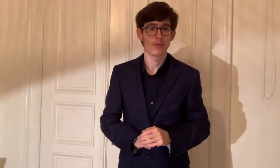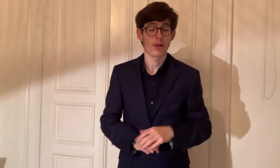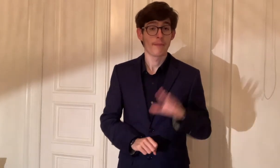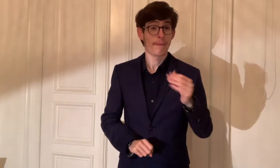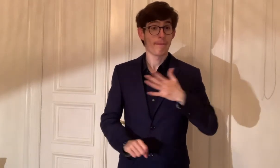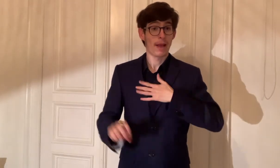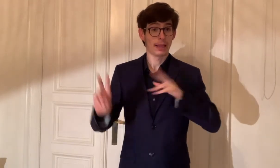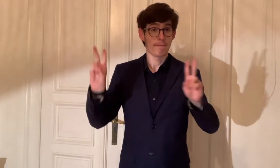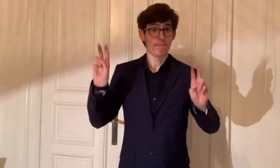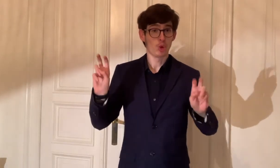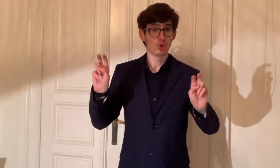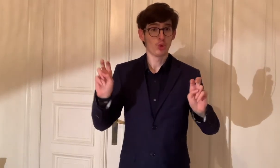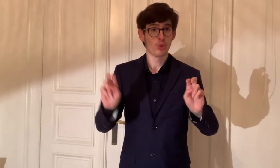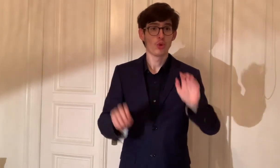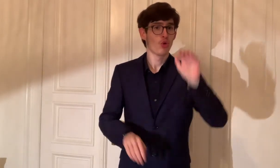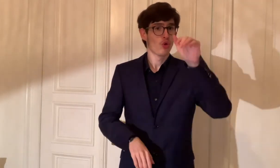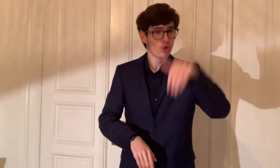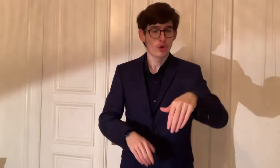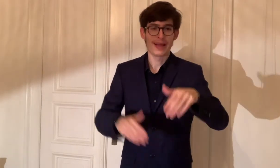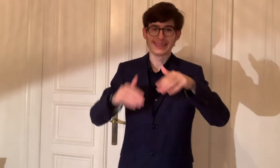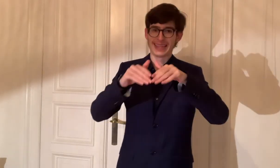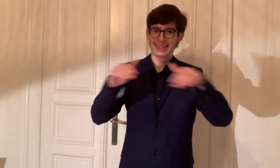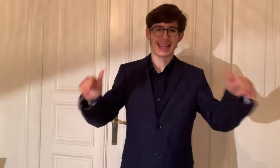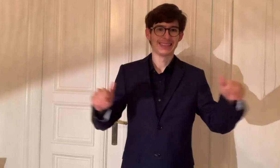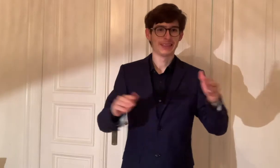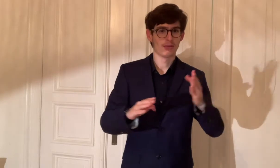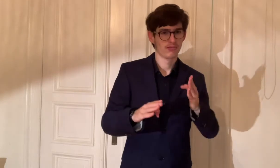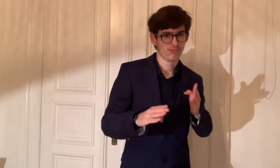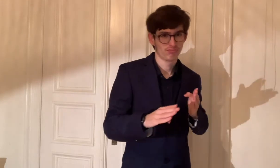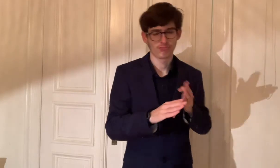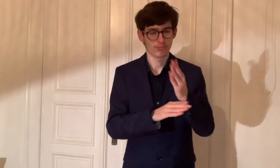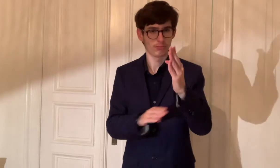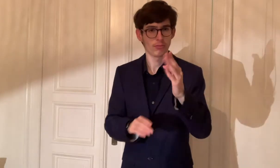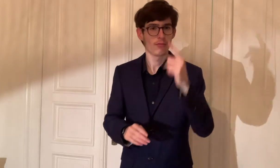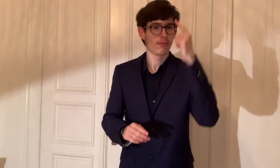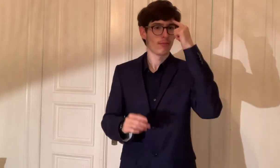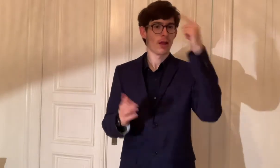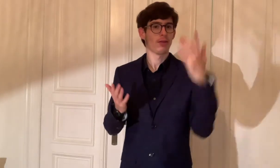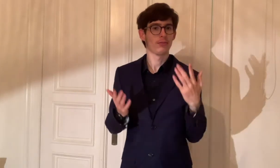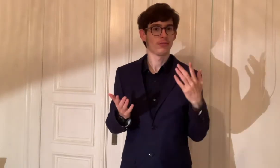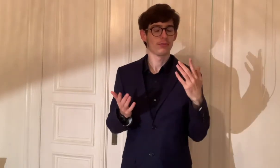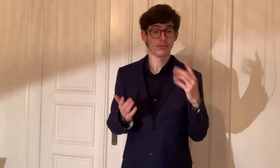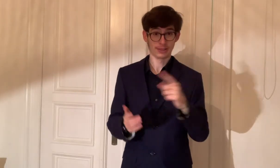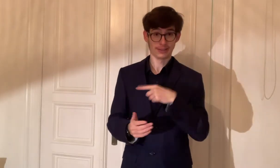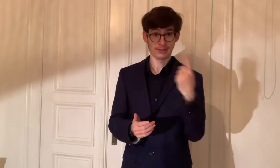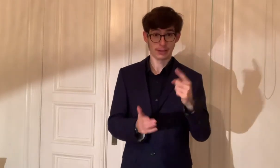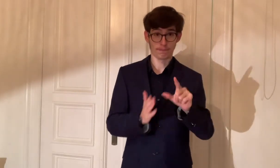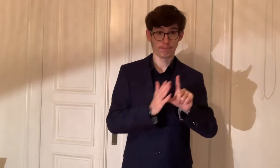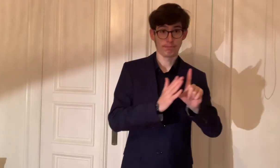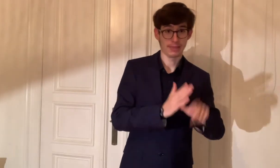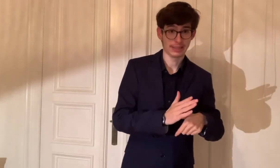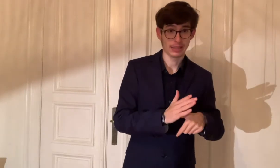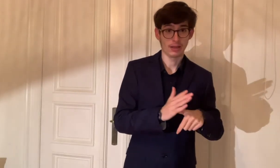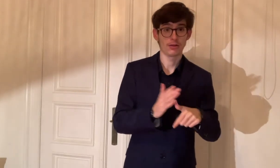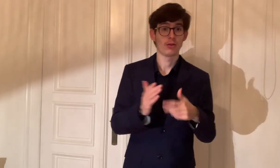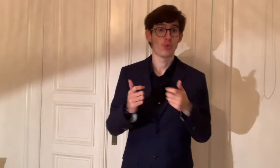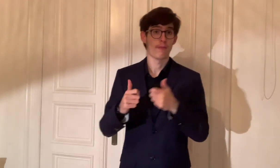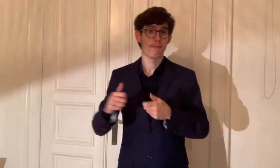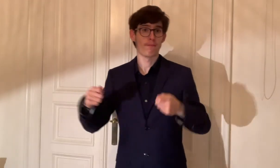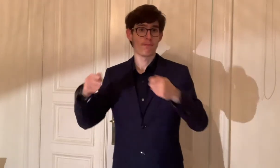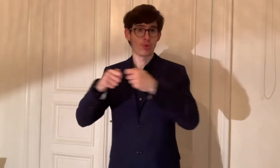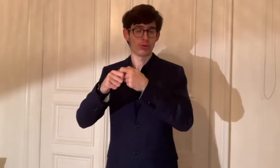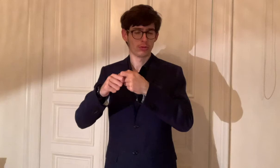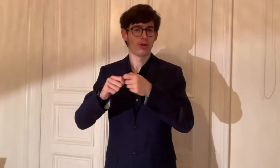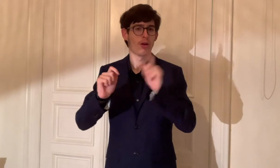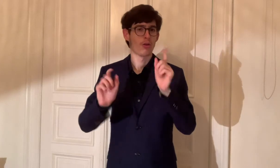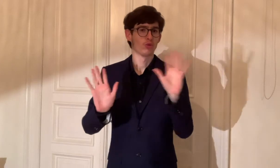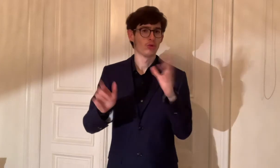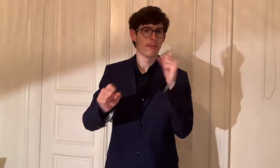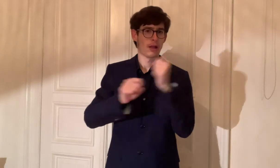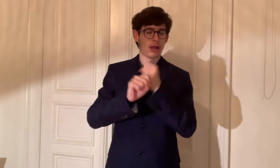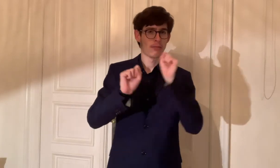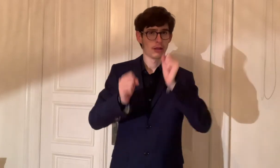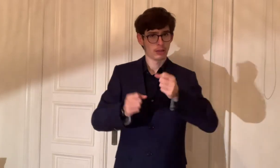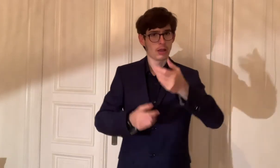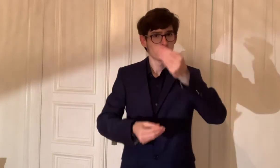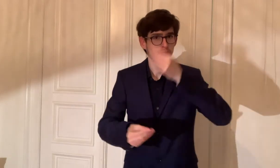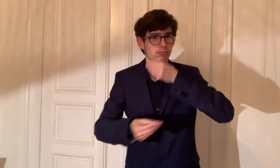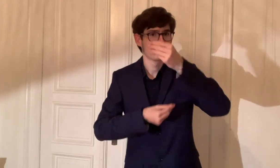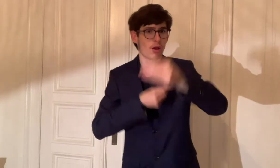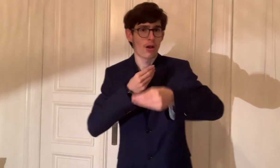Mit meinem Motto "Über die Grenzen hinaus" kann die Zusammenarbeit zwischen dem Bezirk und Bund gehen sowie ausgetauscht werden.